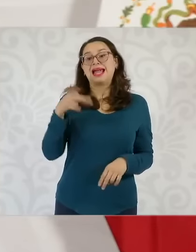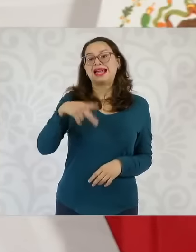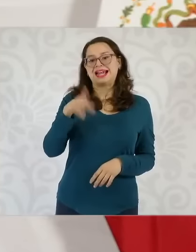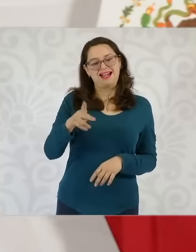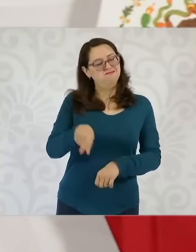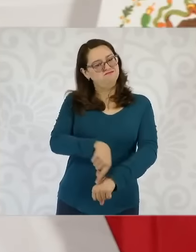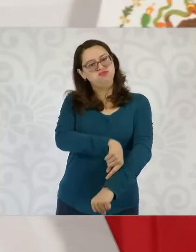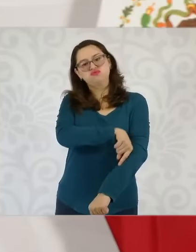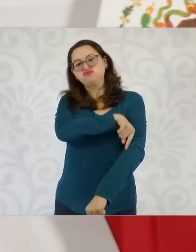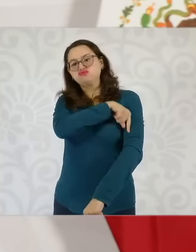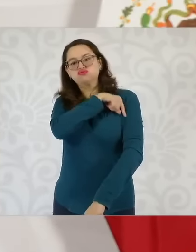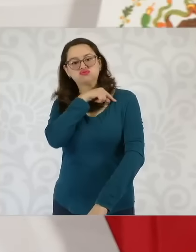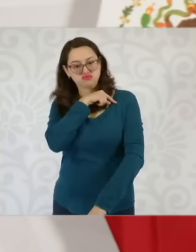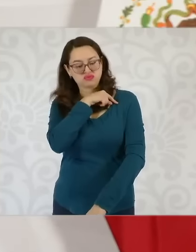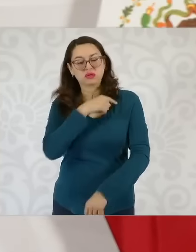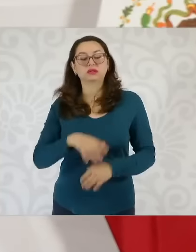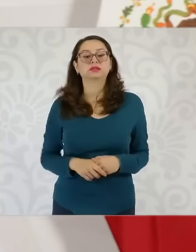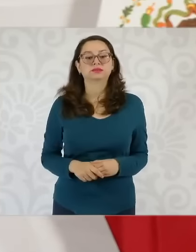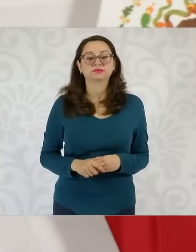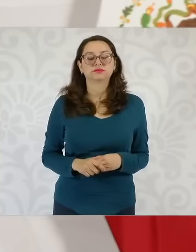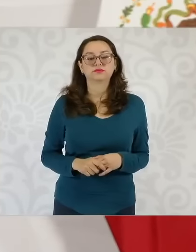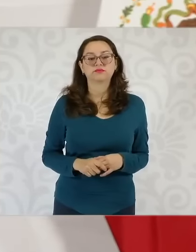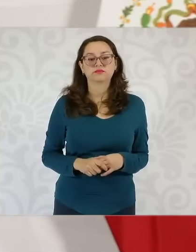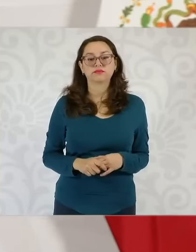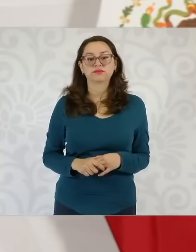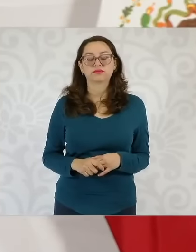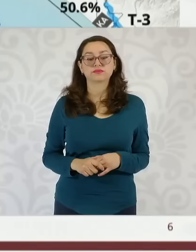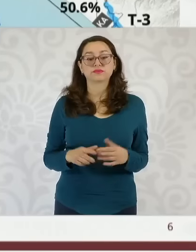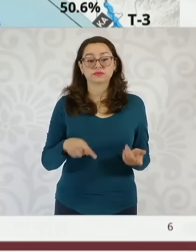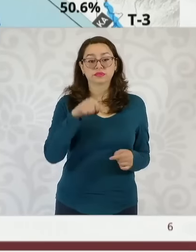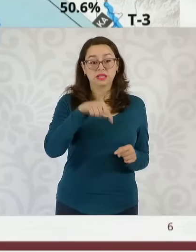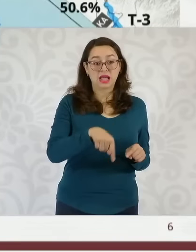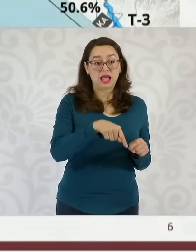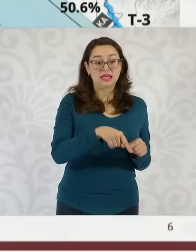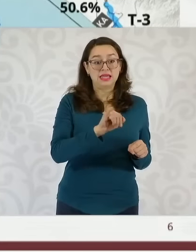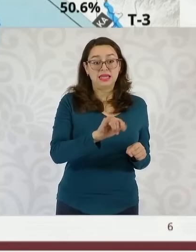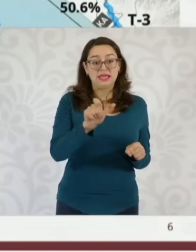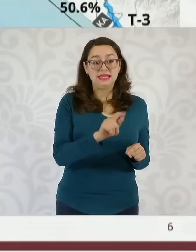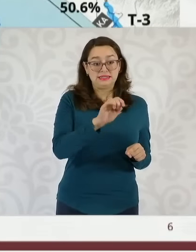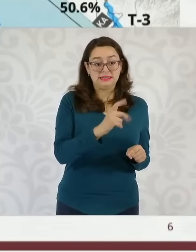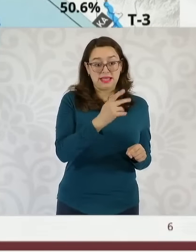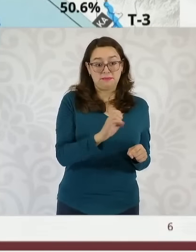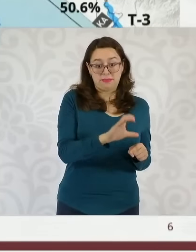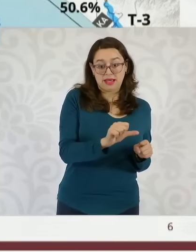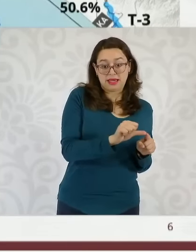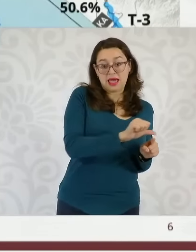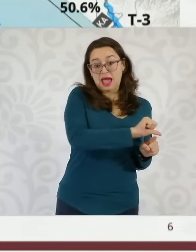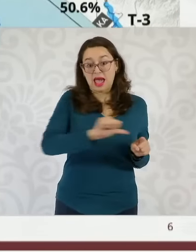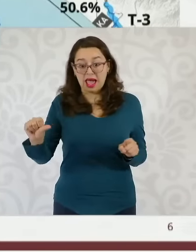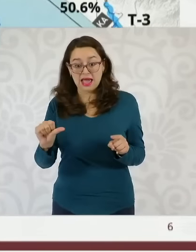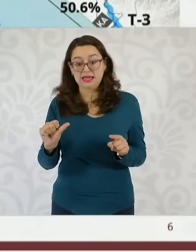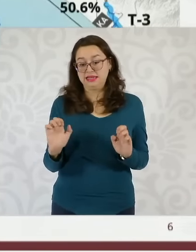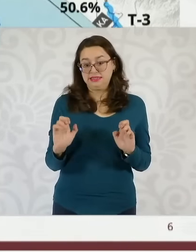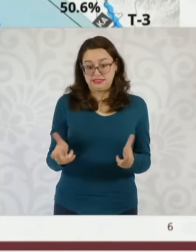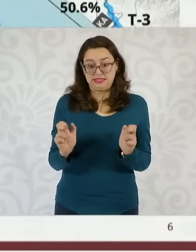está eh esta línea conecta de la ciudad de Itepec Oaxaca a Ciudad de Hidalgo Chiapas eh se encuentra